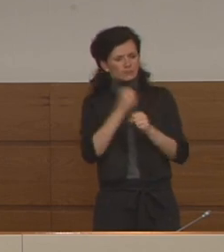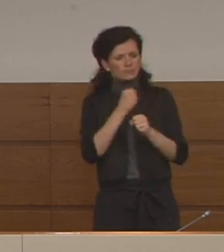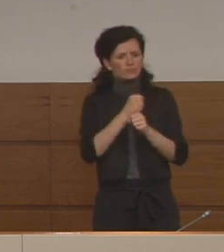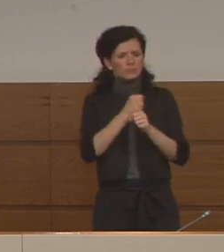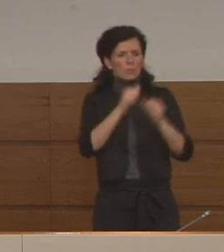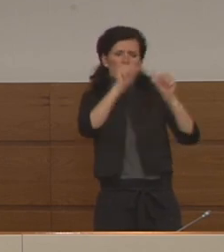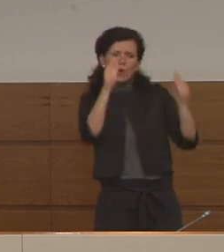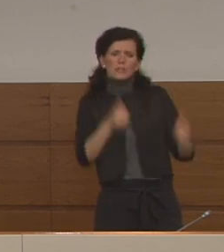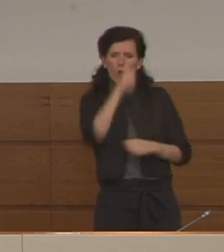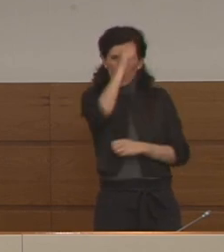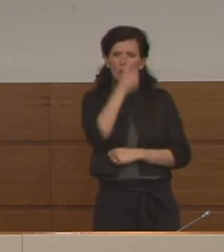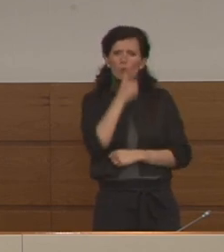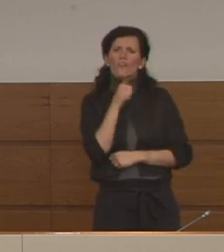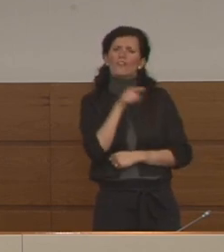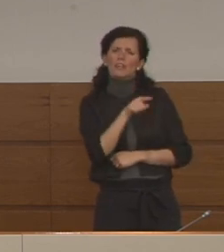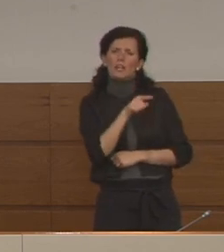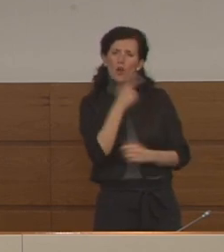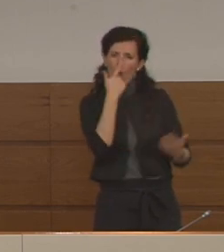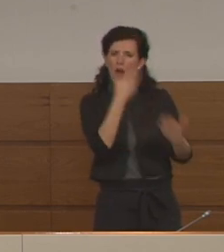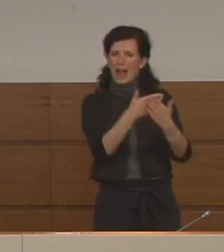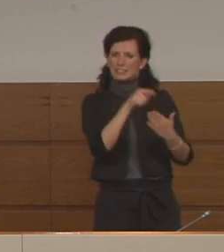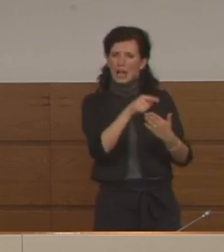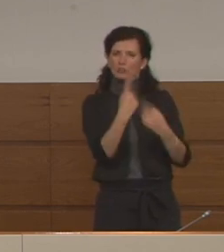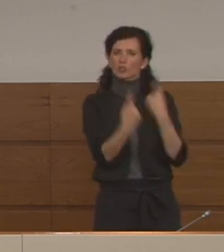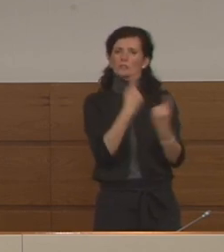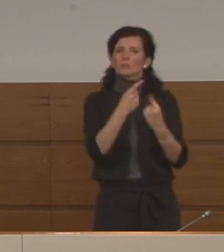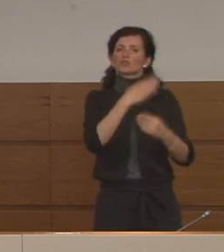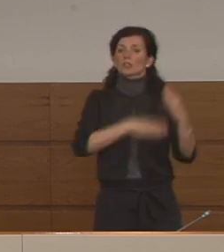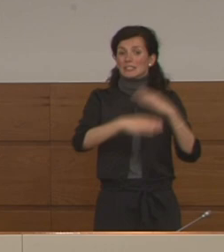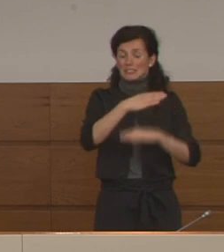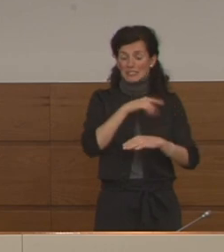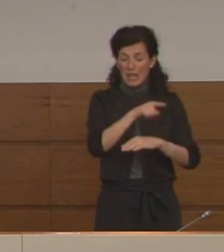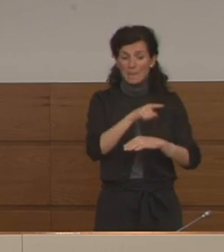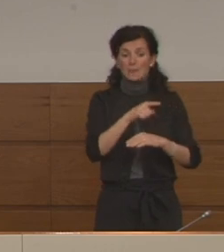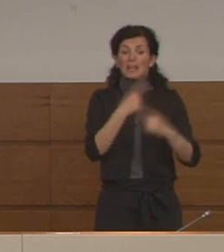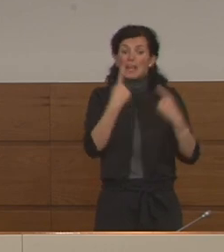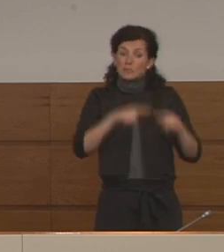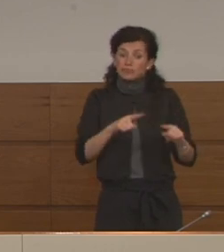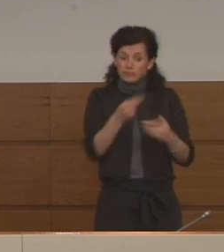E' in questo momento in fase finale di elaborazione e per questo poi i miei